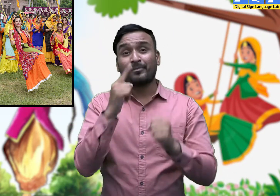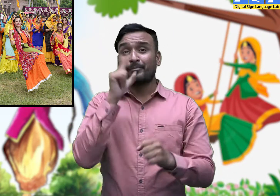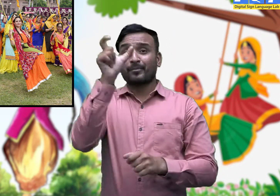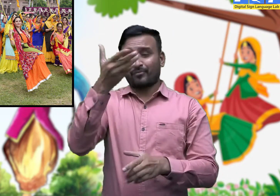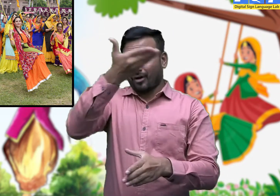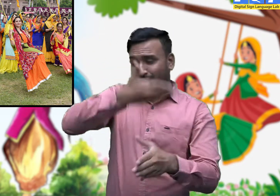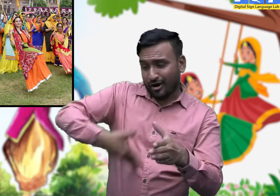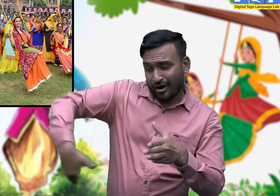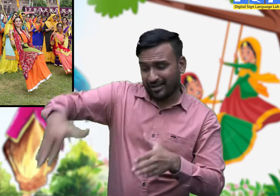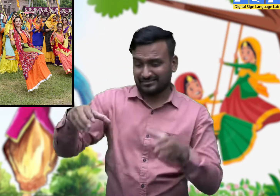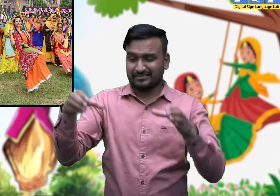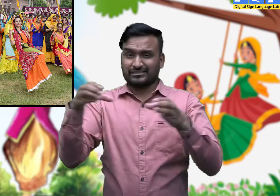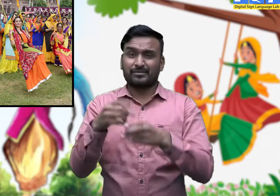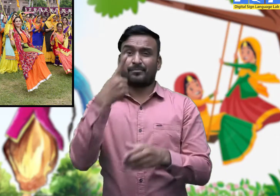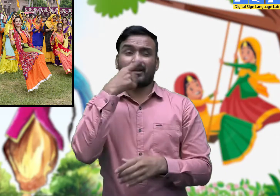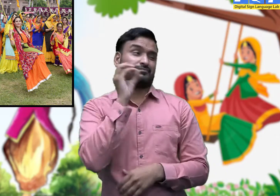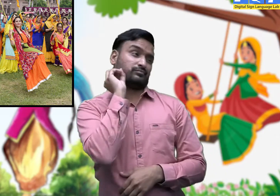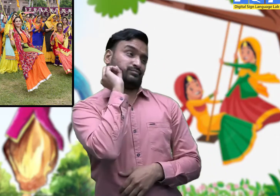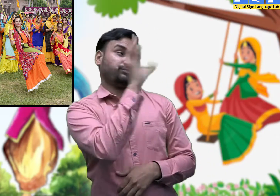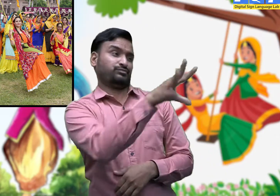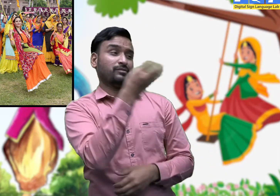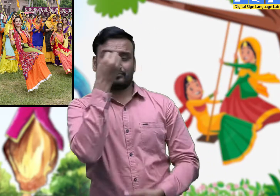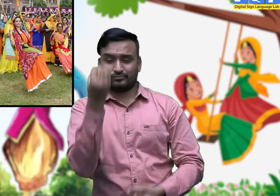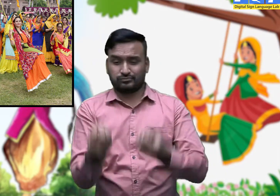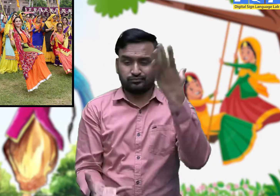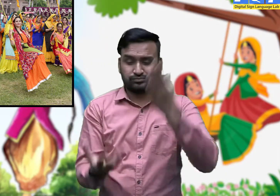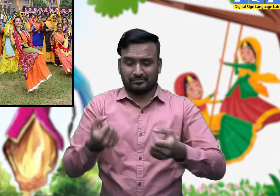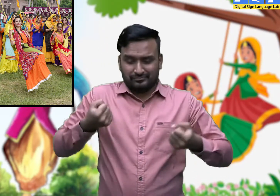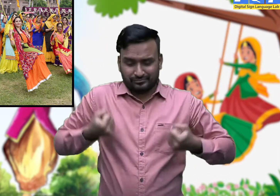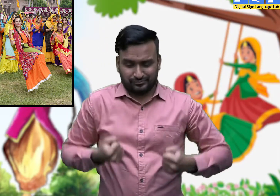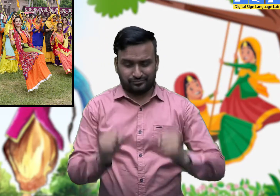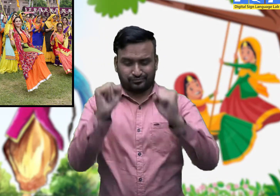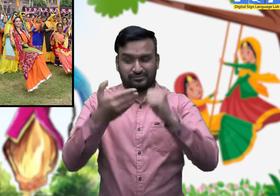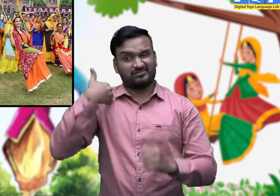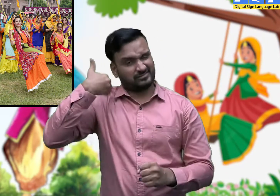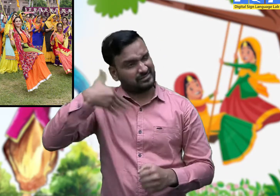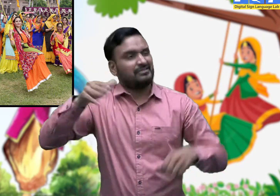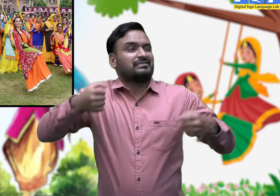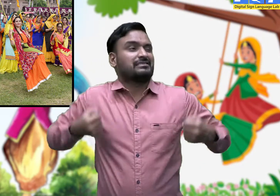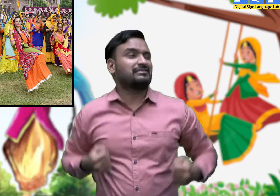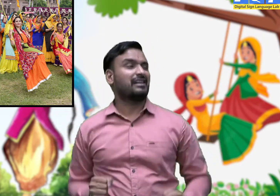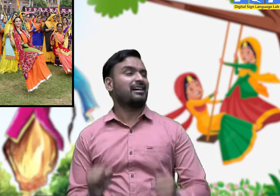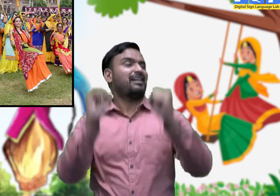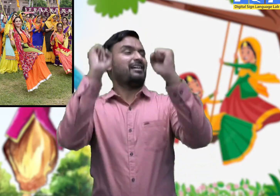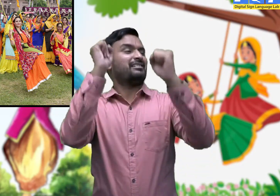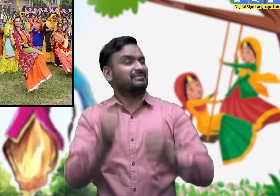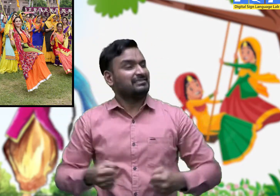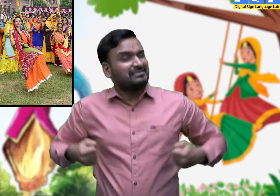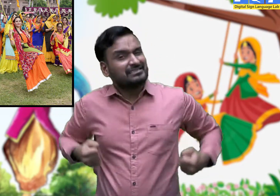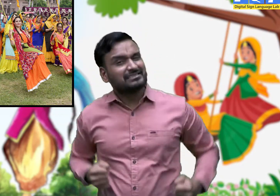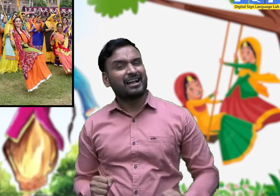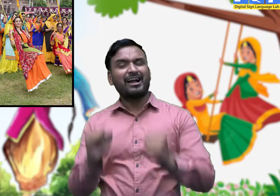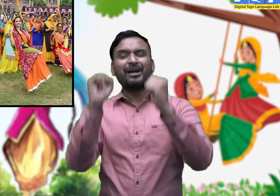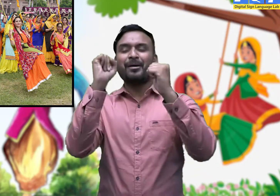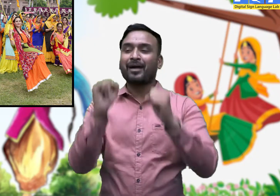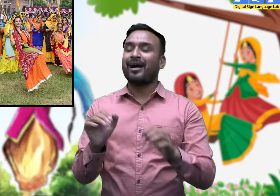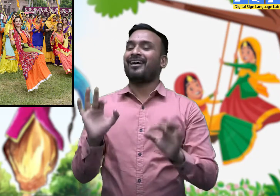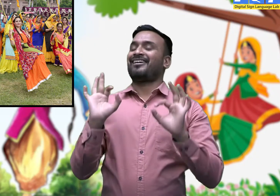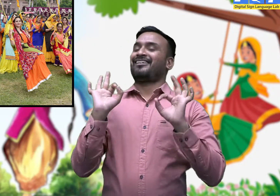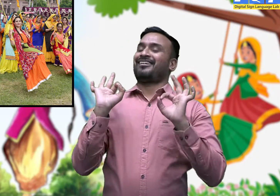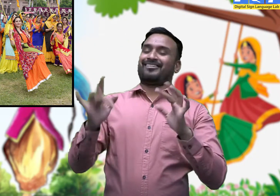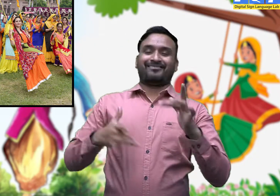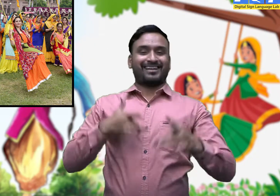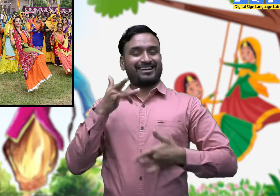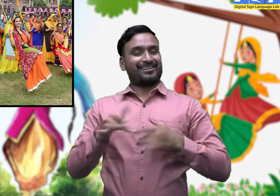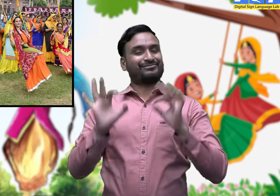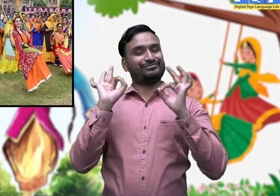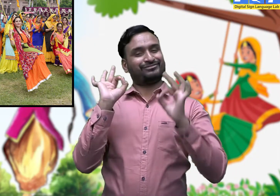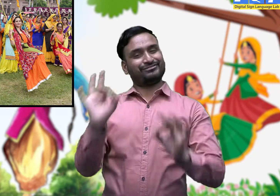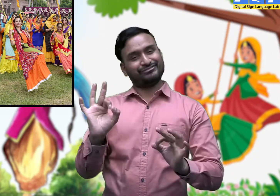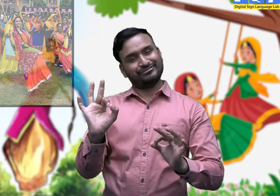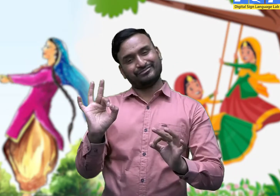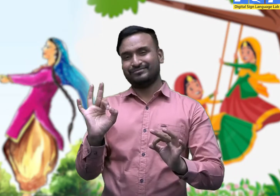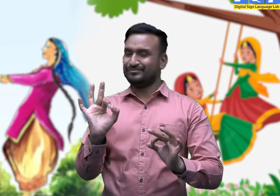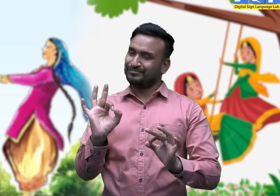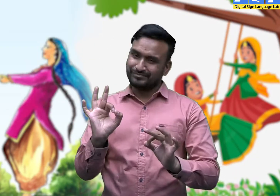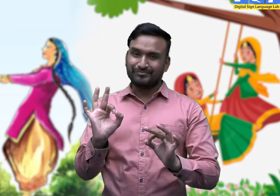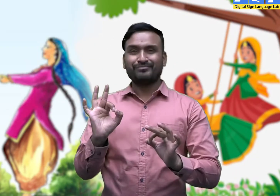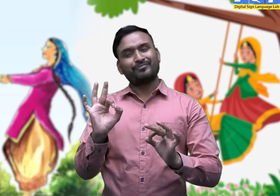झूलण जांगी, ए माँ मेरी, बाग मैं री।'